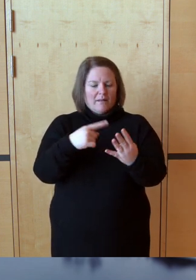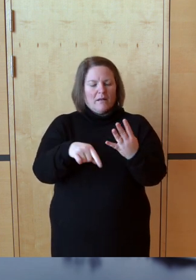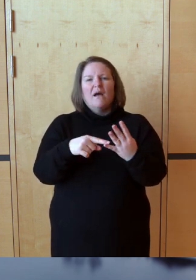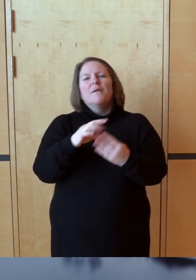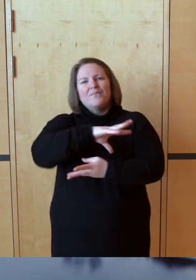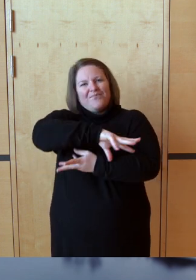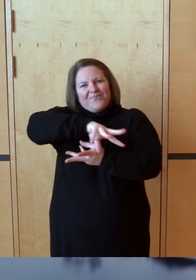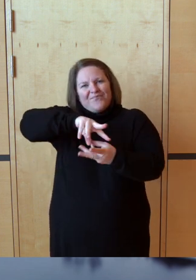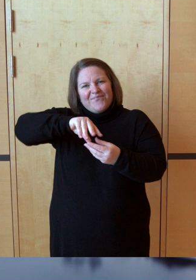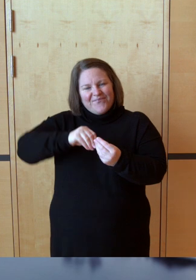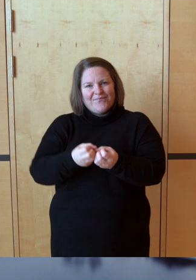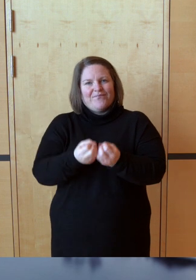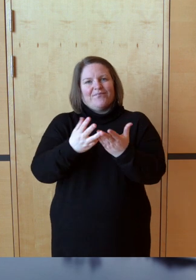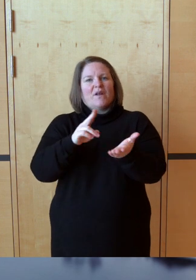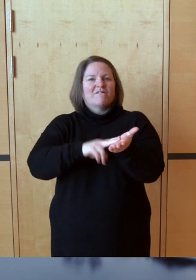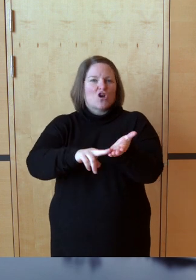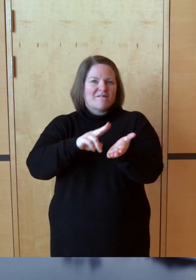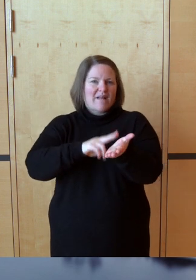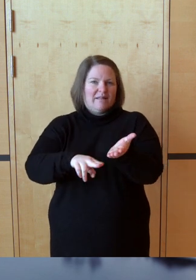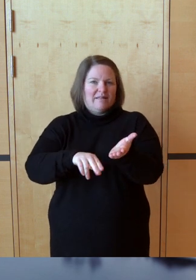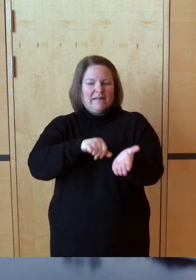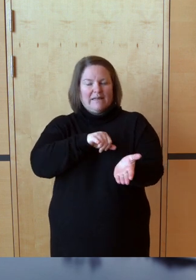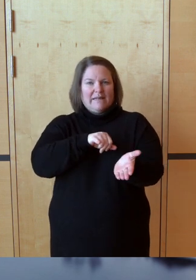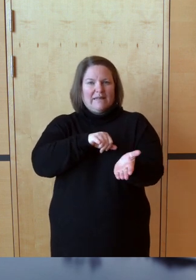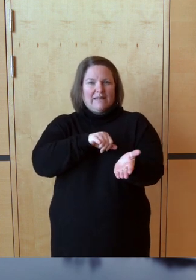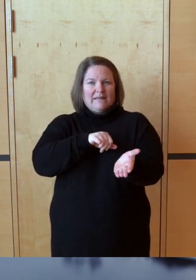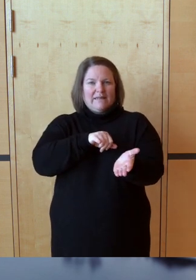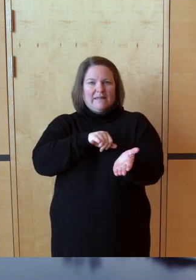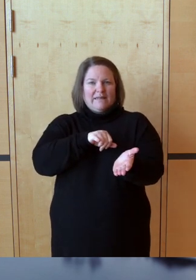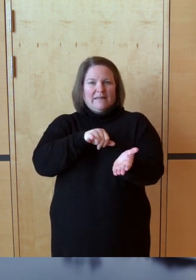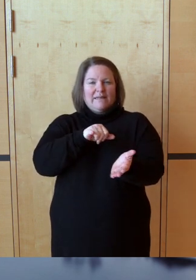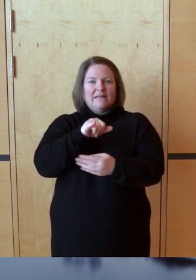Förvaltningen hade sina längder idag floraskolan De tre stora